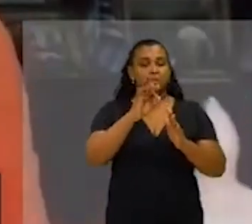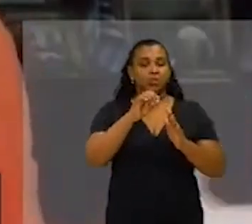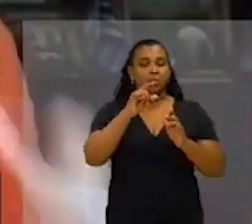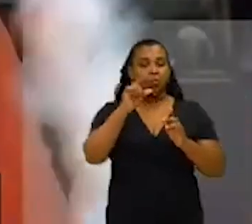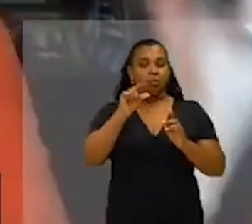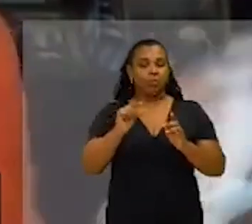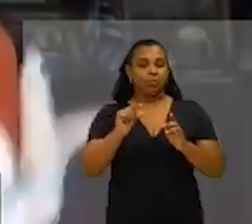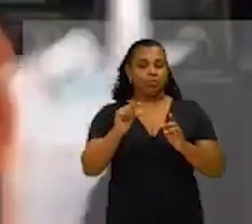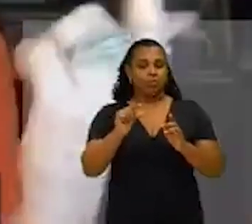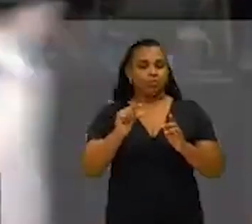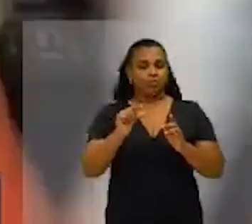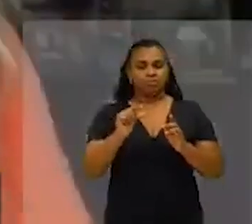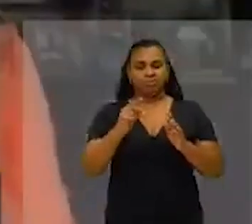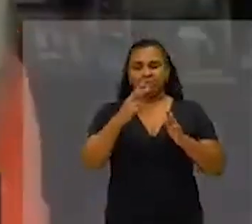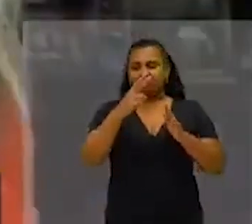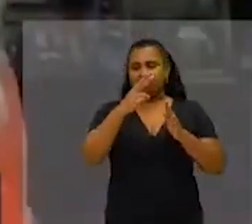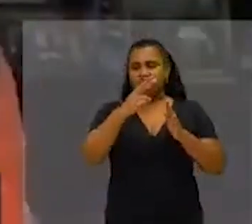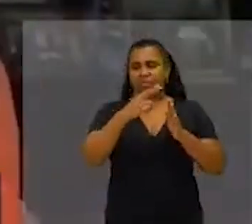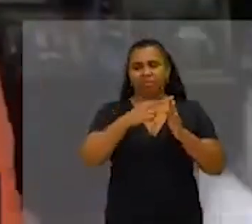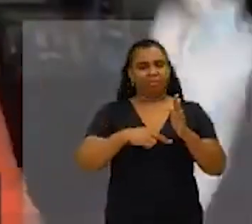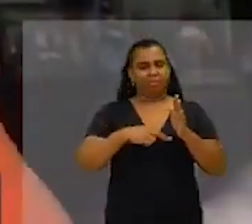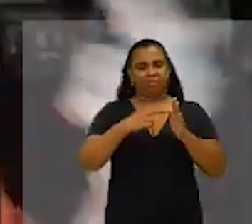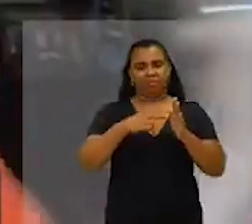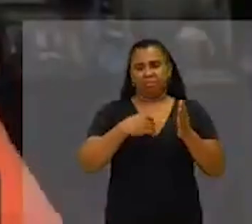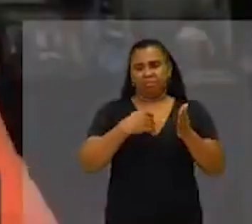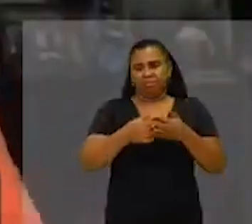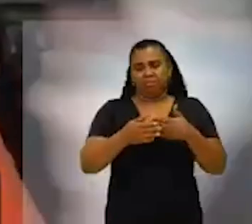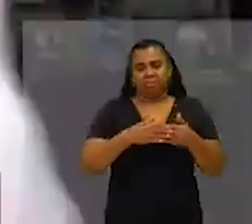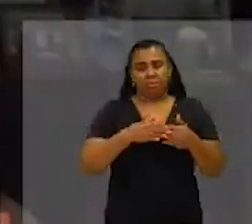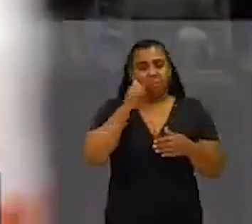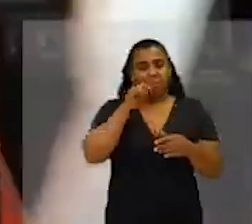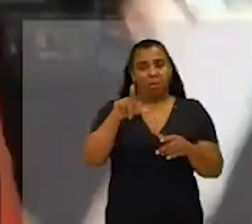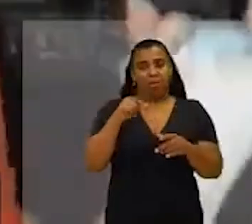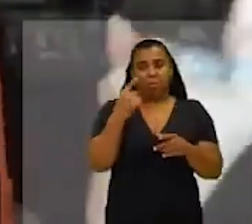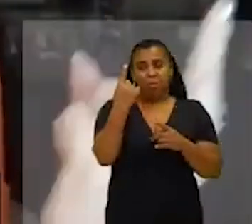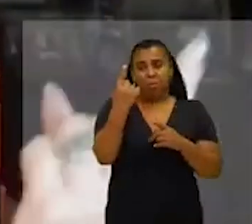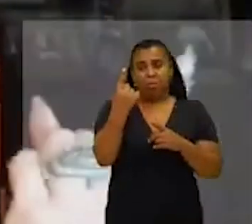Norma em branco aí eu posso levar uma mulher a mais e receber então por causa de uma mulher